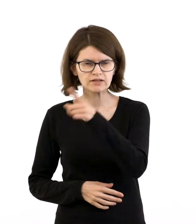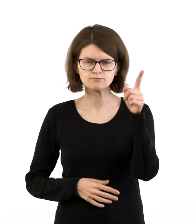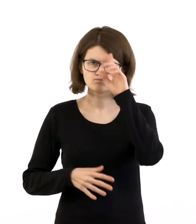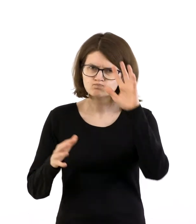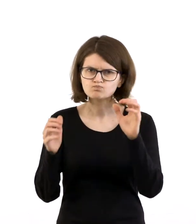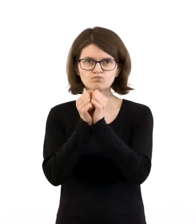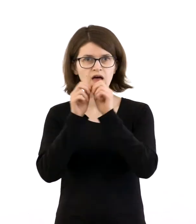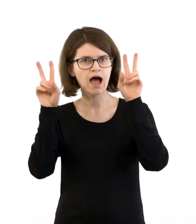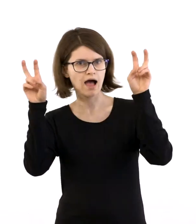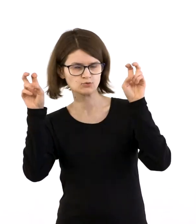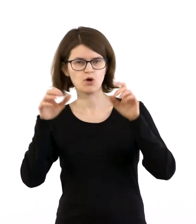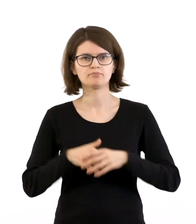3. Stworzenie komunikatu